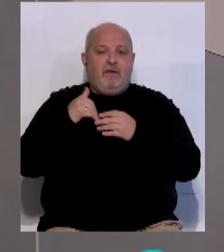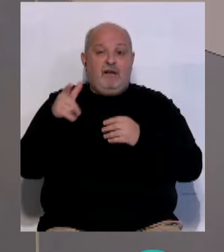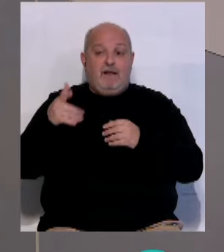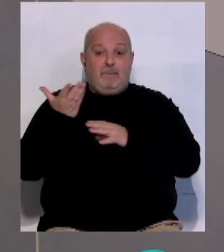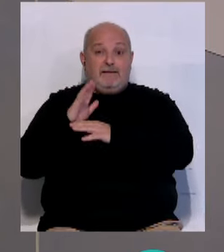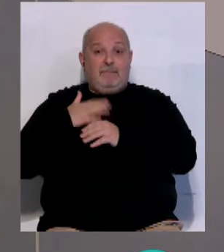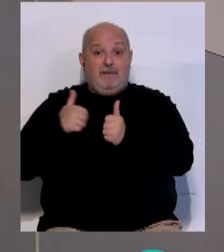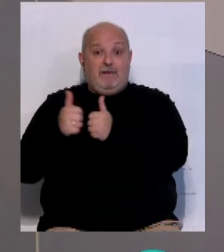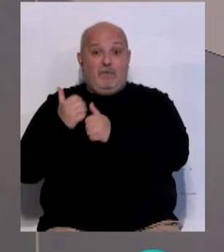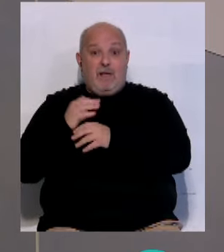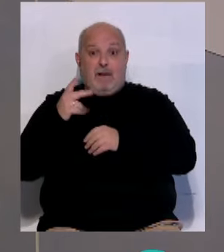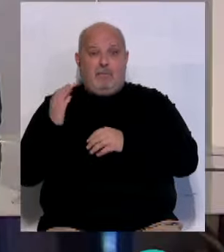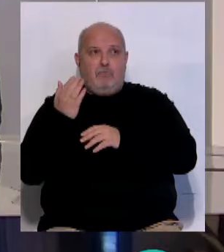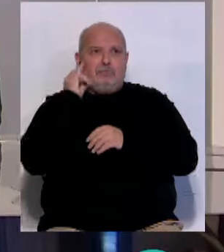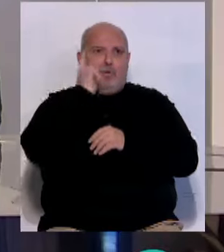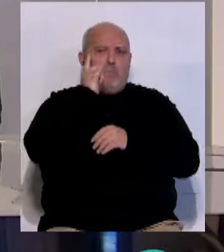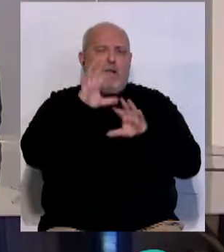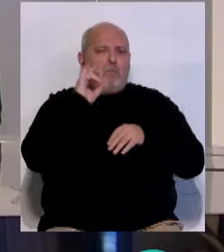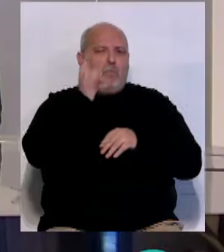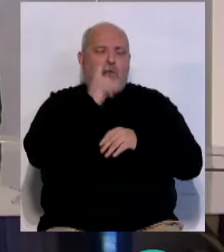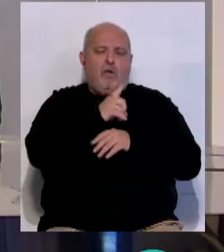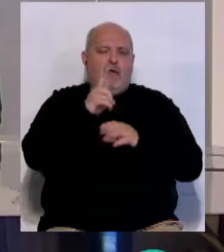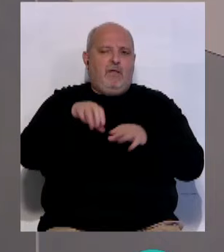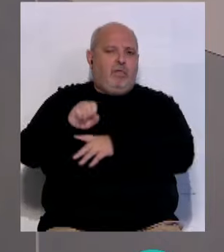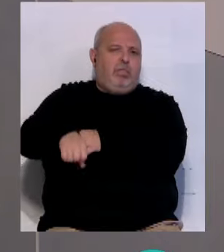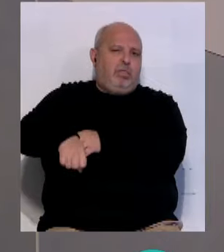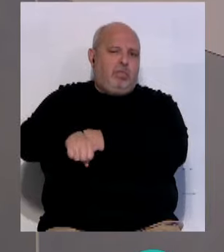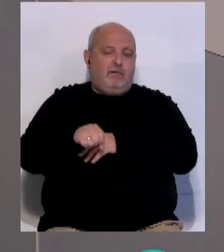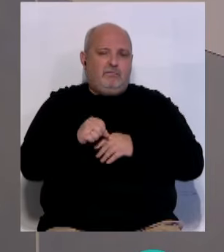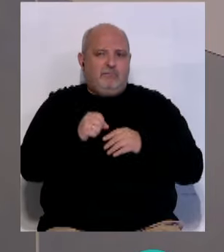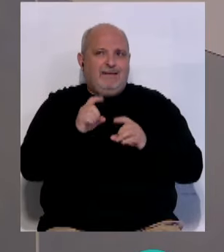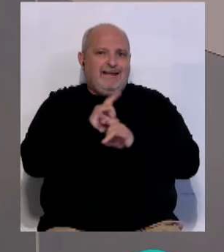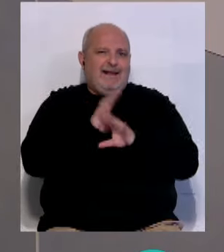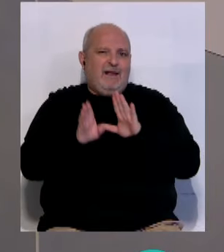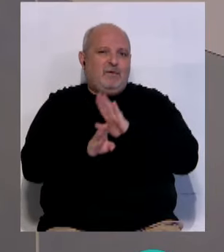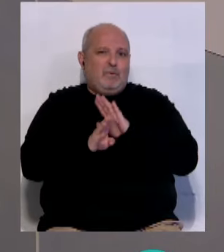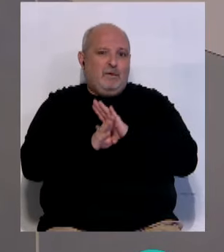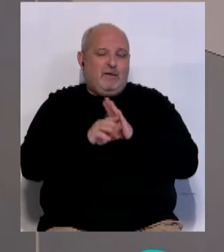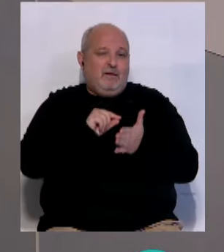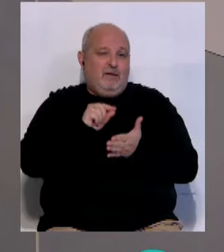representante que faltaba por decidir lo que era la continuidad de del contrato en función de si el